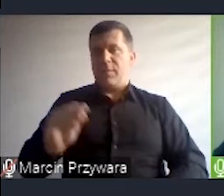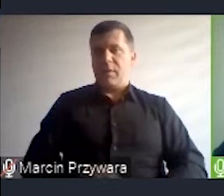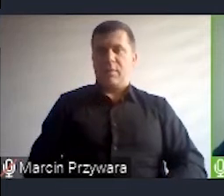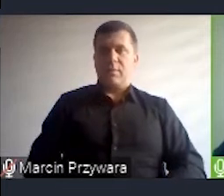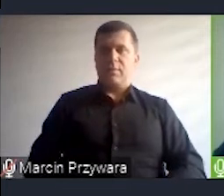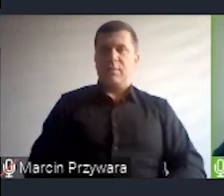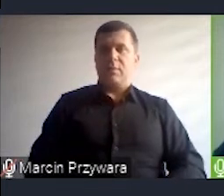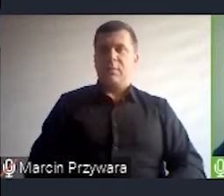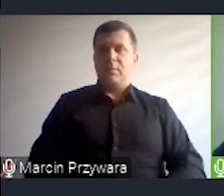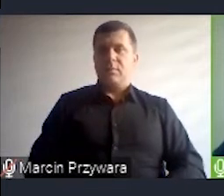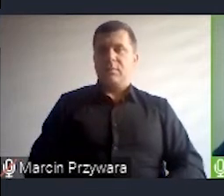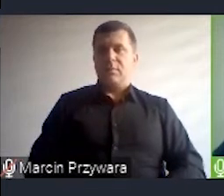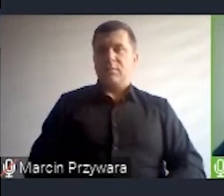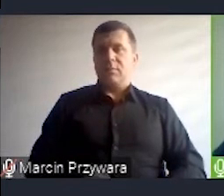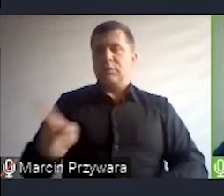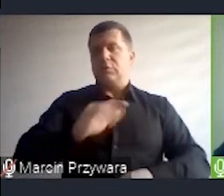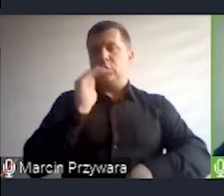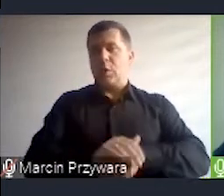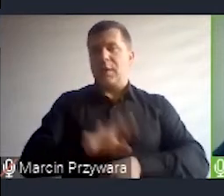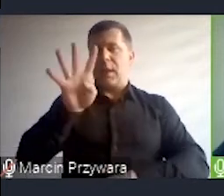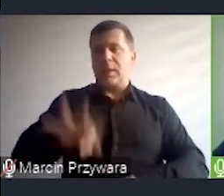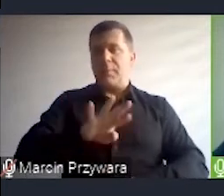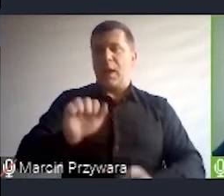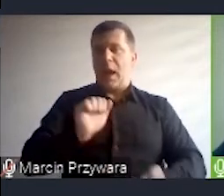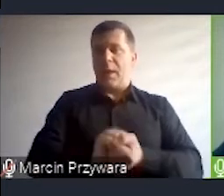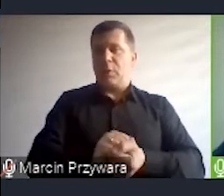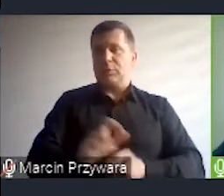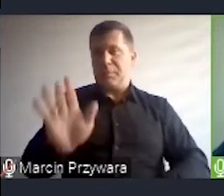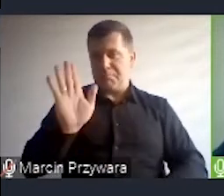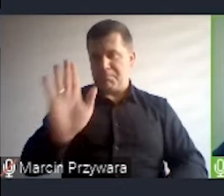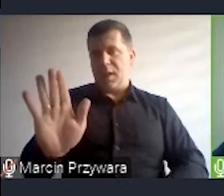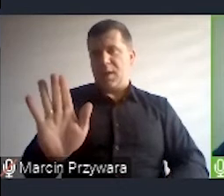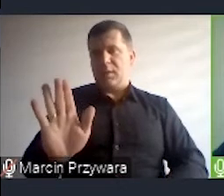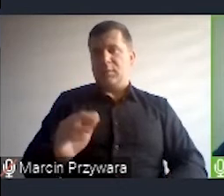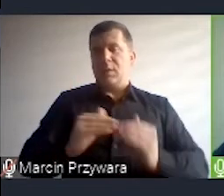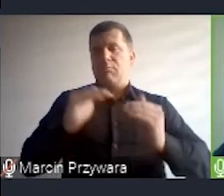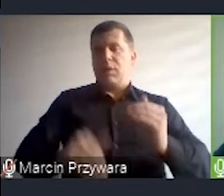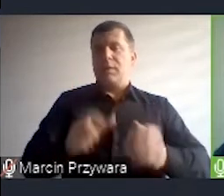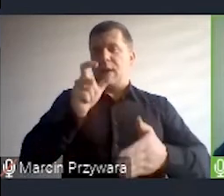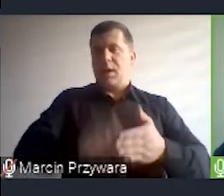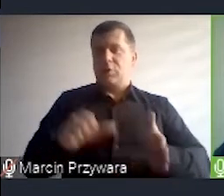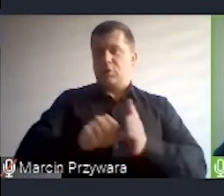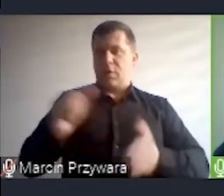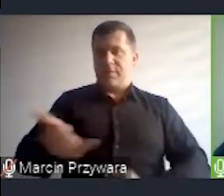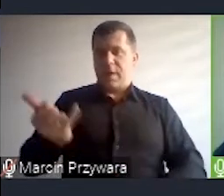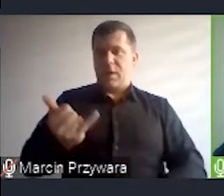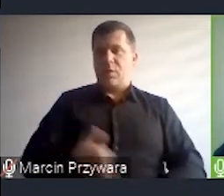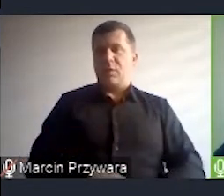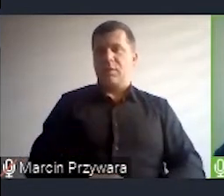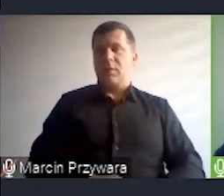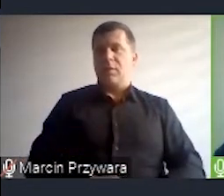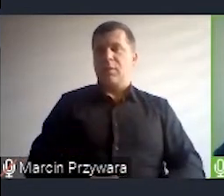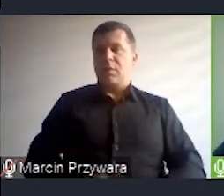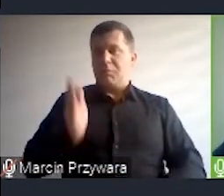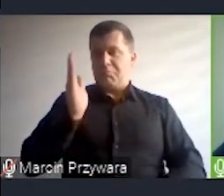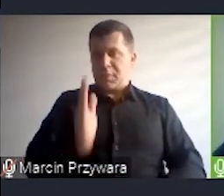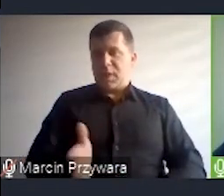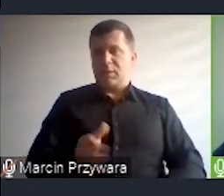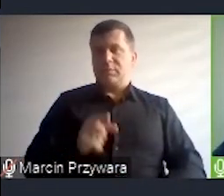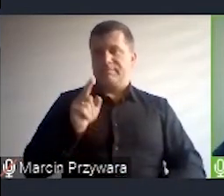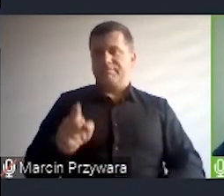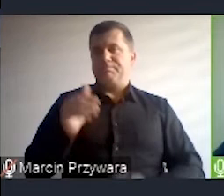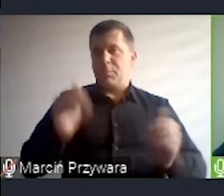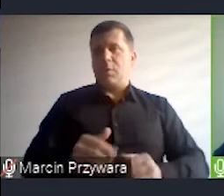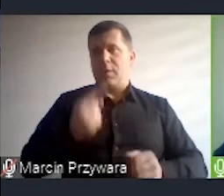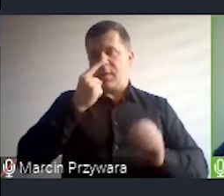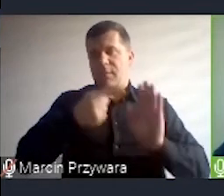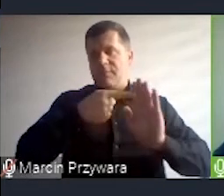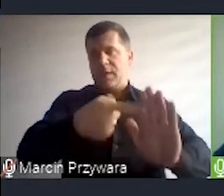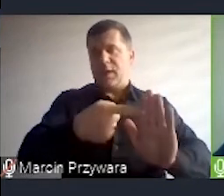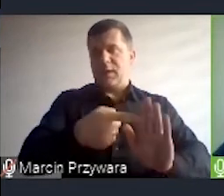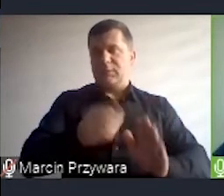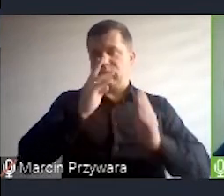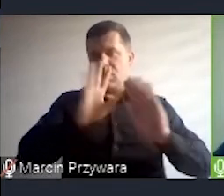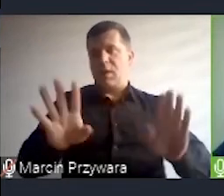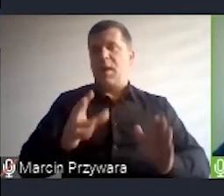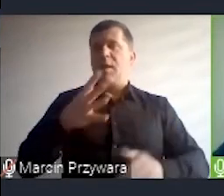czyli zgodnie z tabelą amortyzacji, którą macie pod kartą środka trwałego i będziecie wówczas mogli wykazywać wartość wydatku,